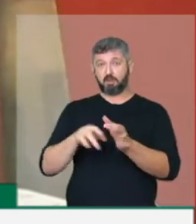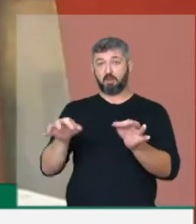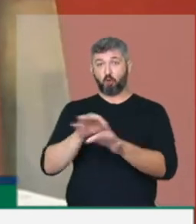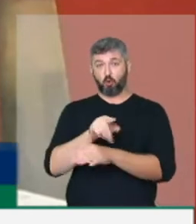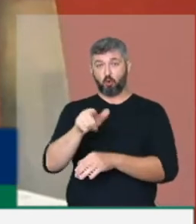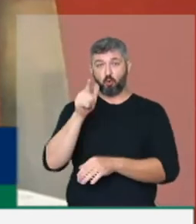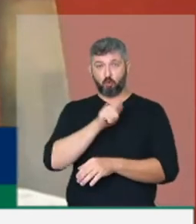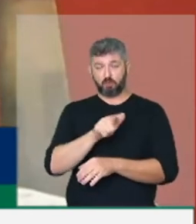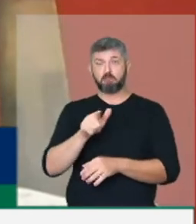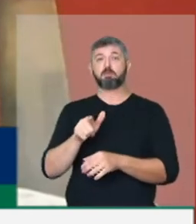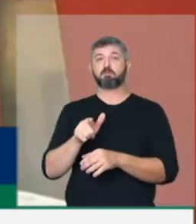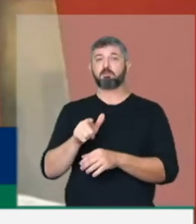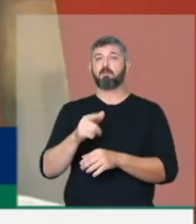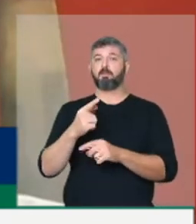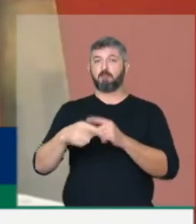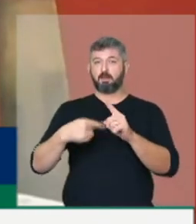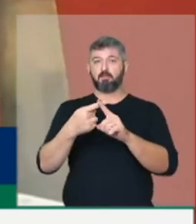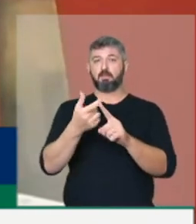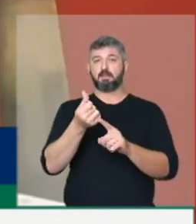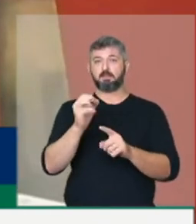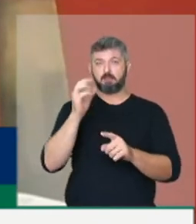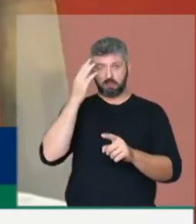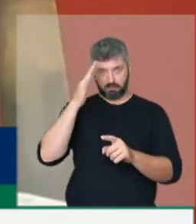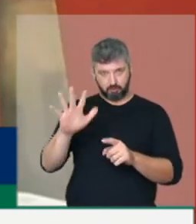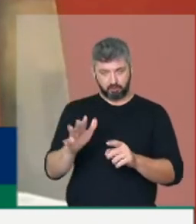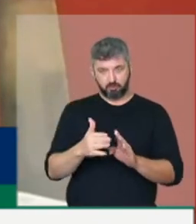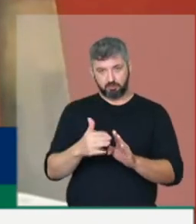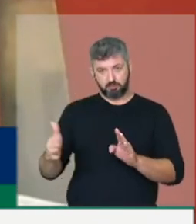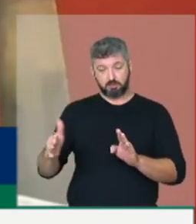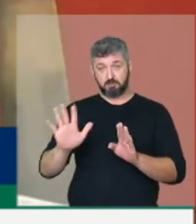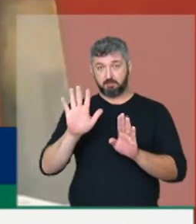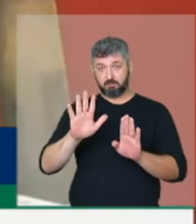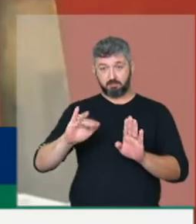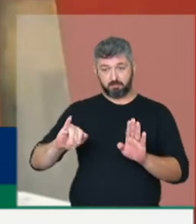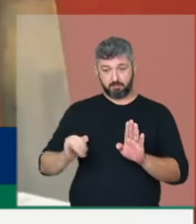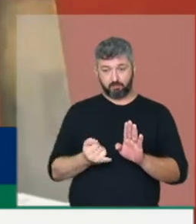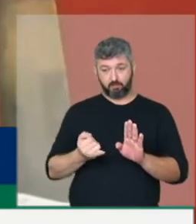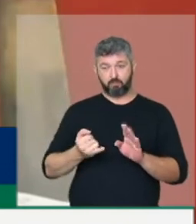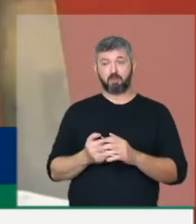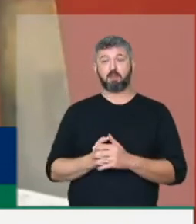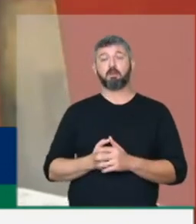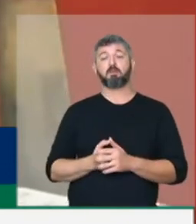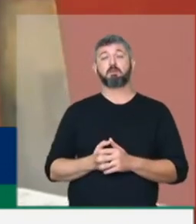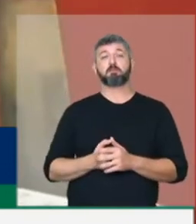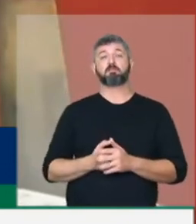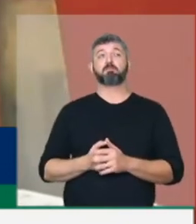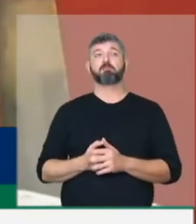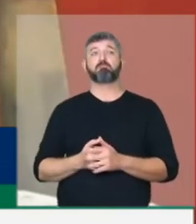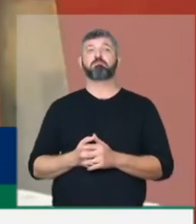CONCLUIR OS TRABALHOS DESTA COMISSÃO PARLAMENTAR DE INQUÉRITO MAS EU QUERO APROVEITAR, PRESIDENTE, E PELO FATO DE ESTARMOS ABORDANDO O